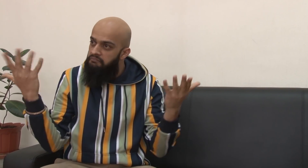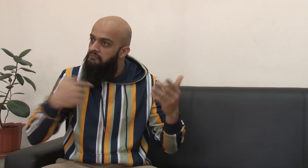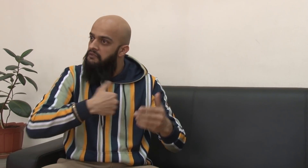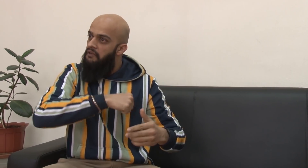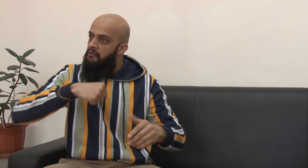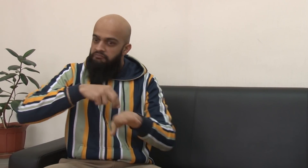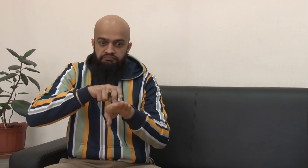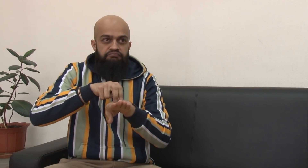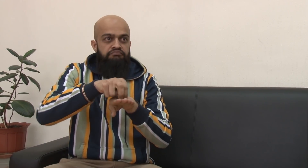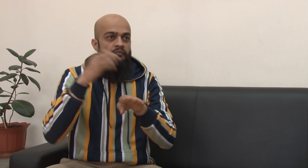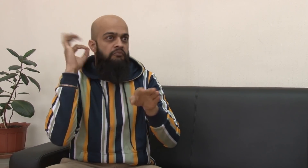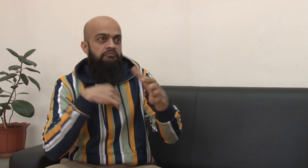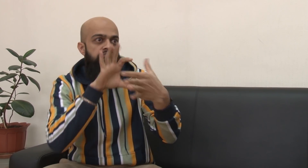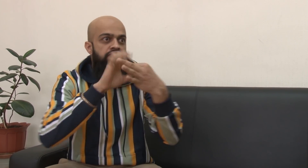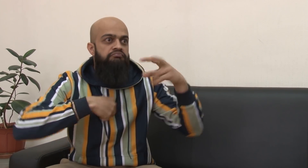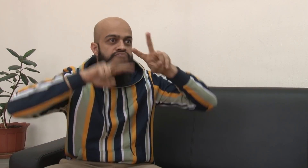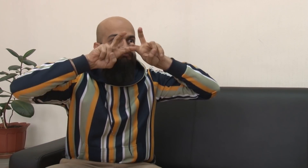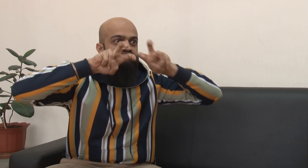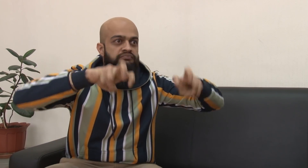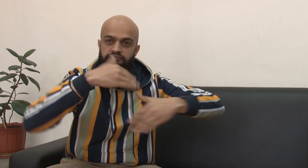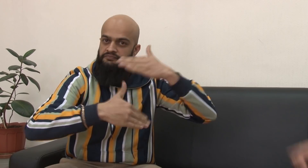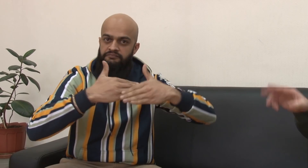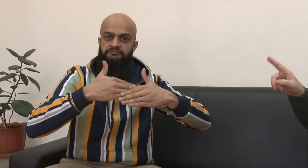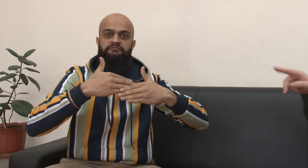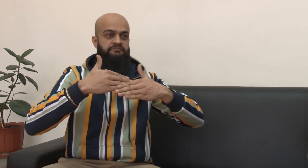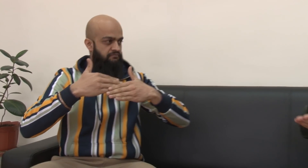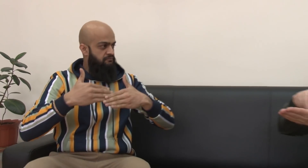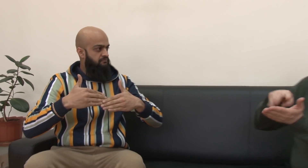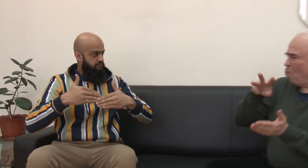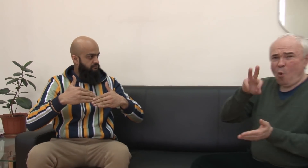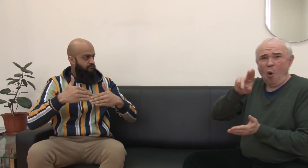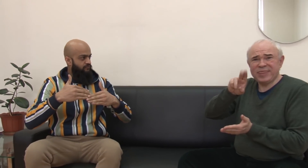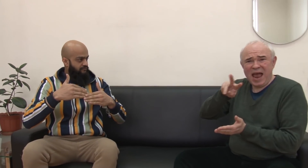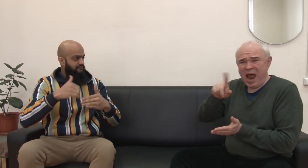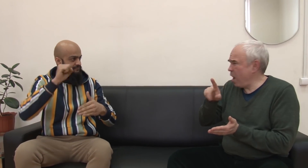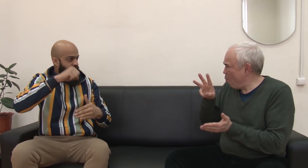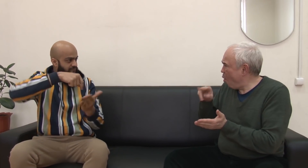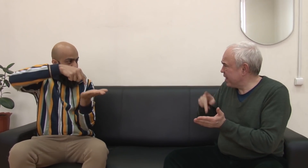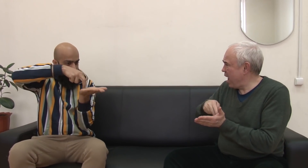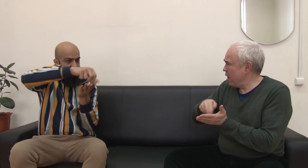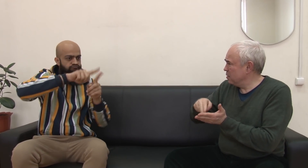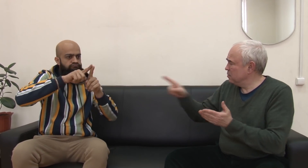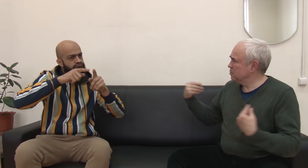Да, сам зарабатываю! Я следовал за слышащим, учился у него и вышел на свою дорогу. Вы были моделью?